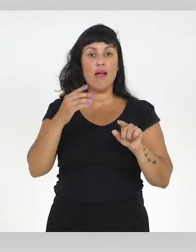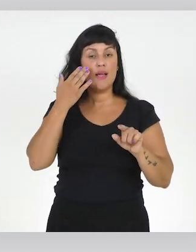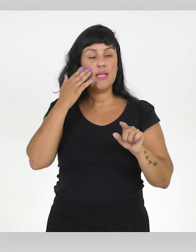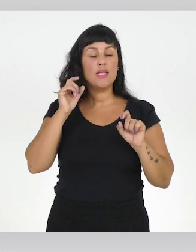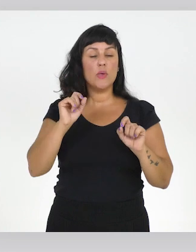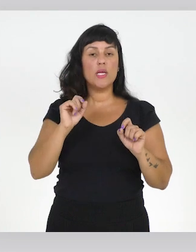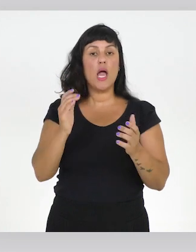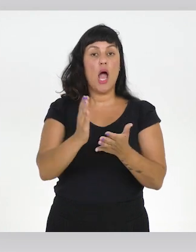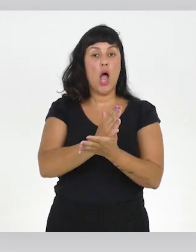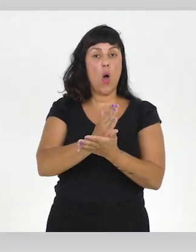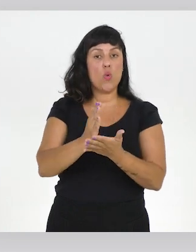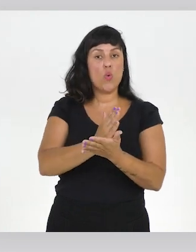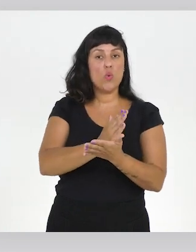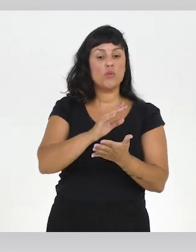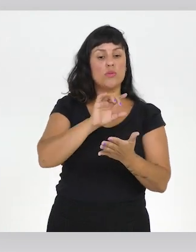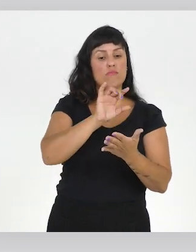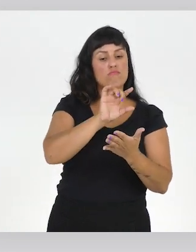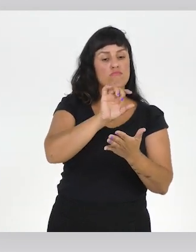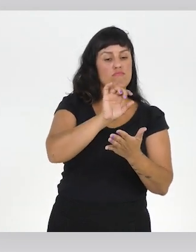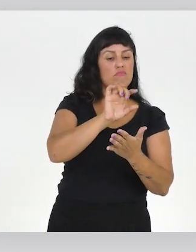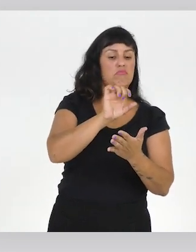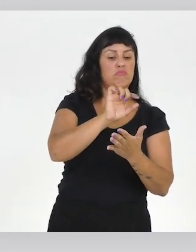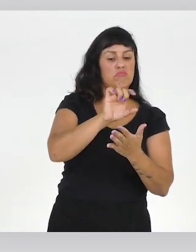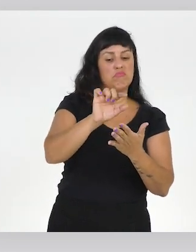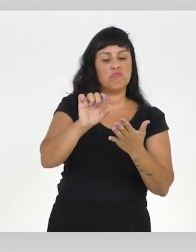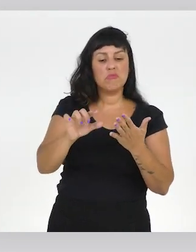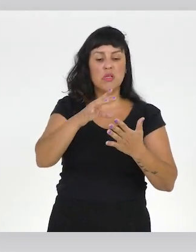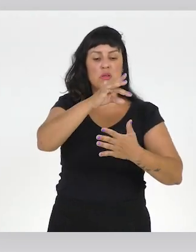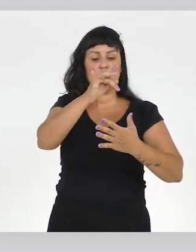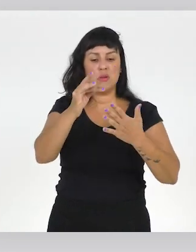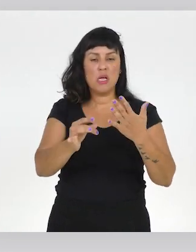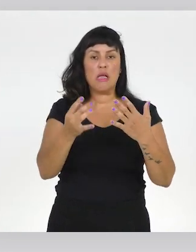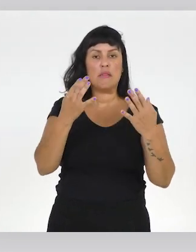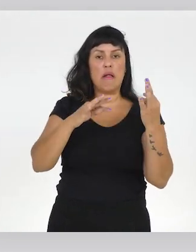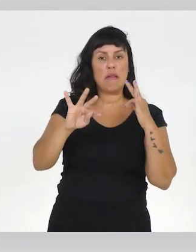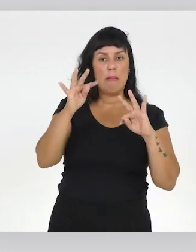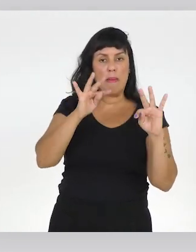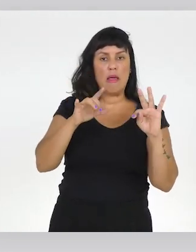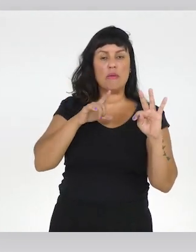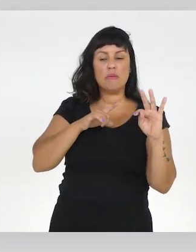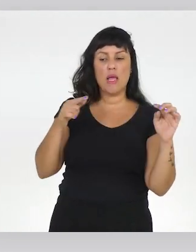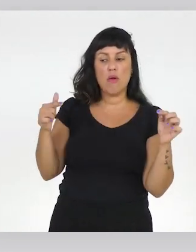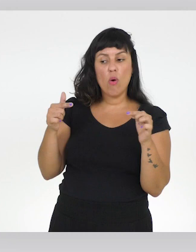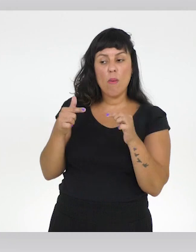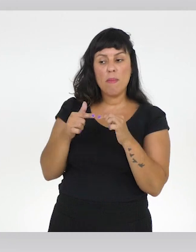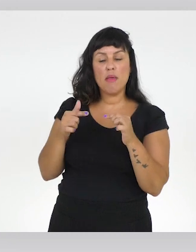em evidência científica que a gente já sabe que funciona para cada uma dessas